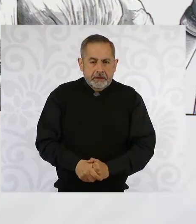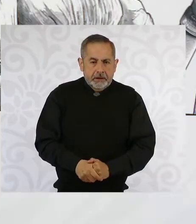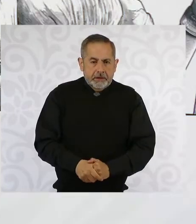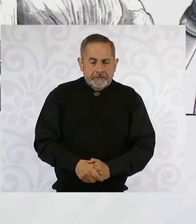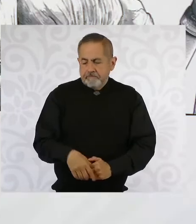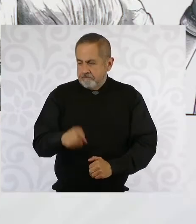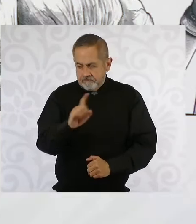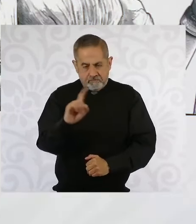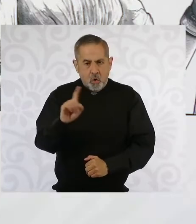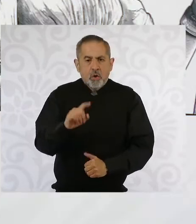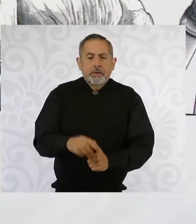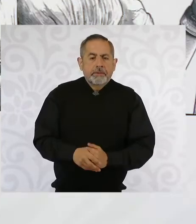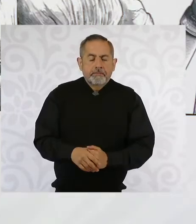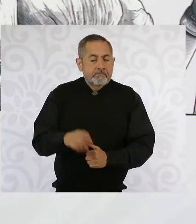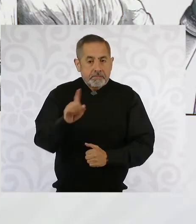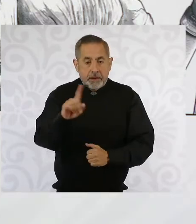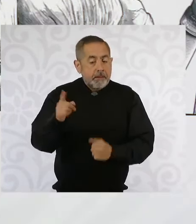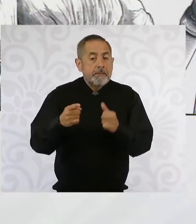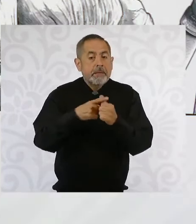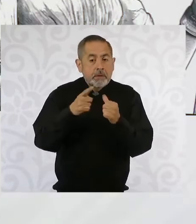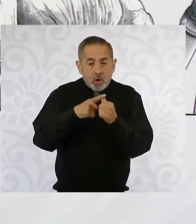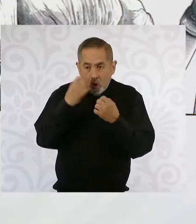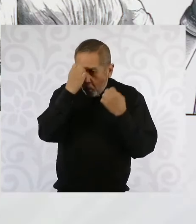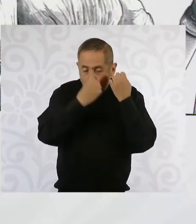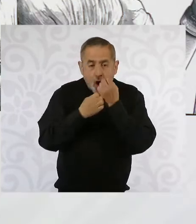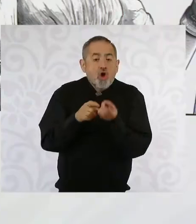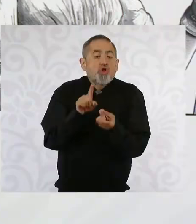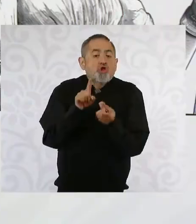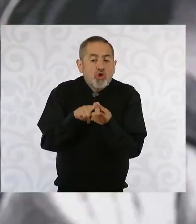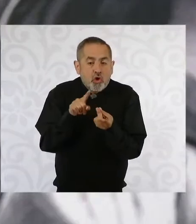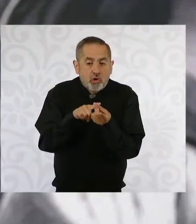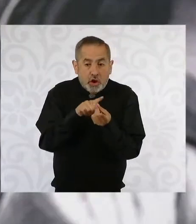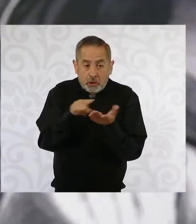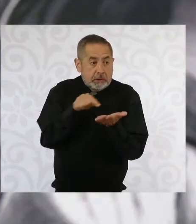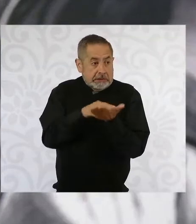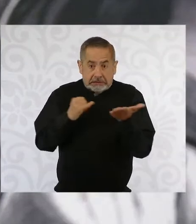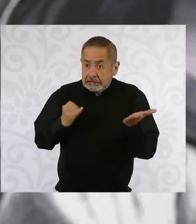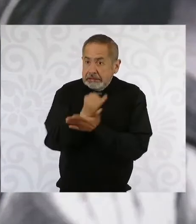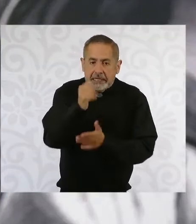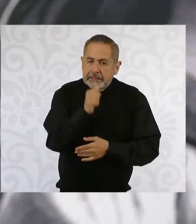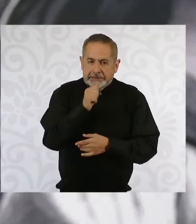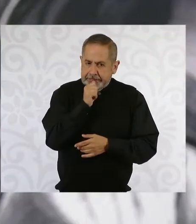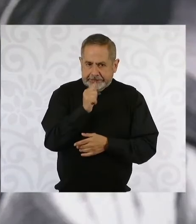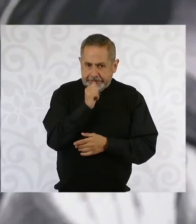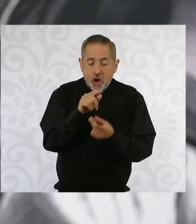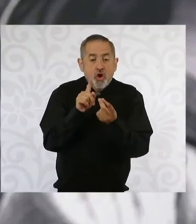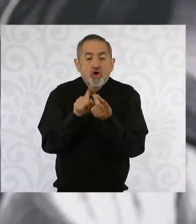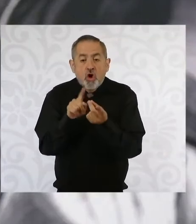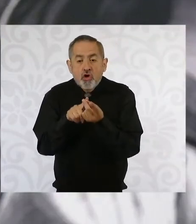queremos ahorita es evaluar dónde es el mejor lugar para establecernos una de las cosas que